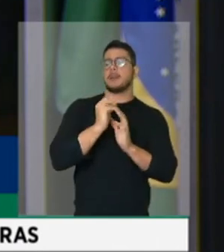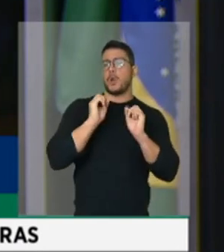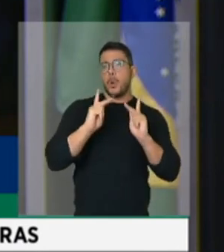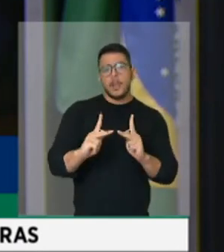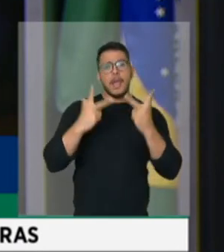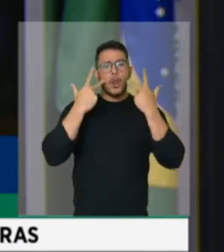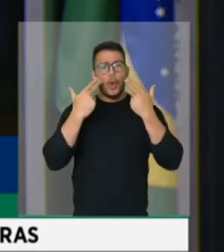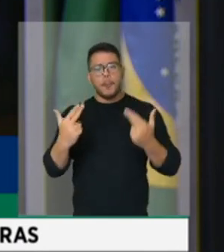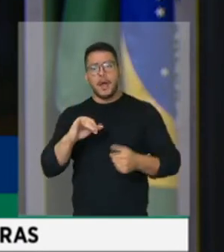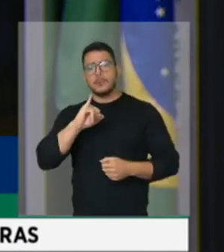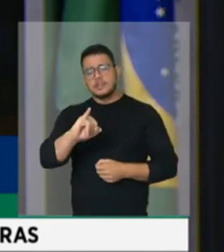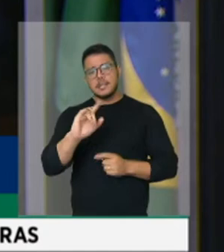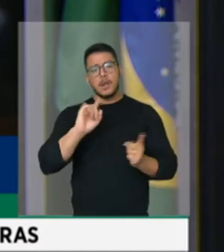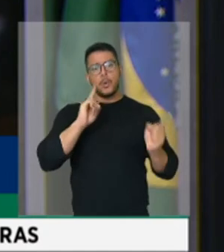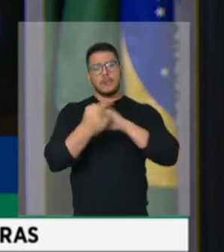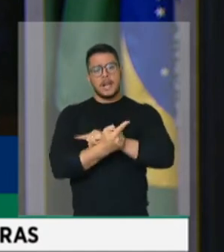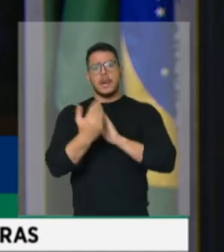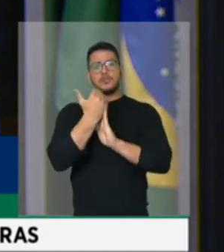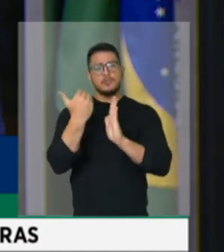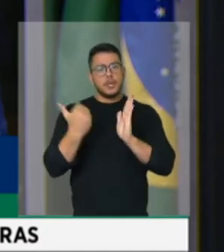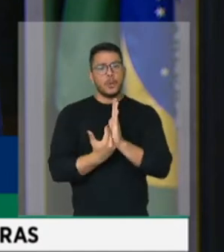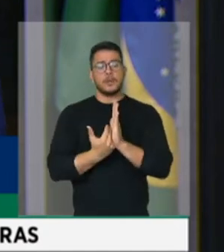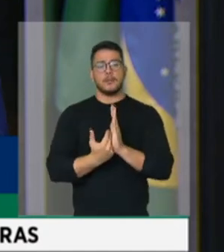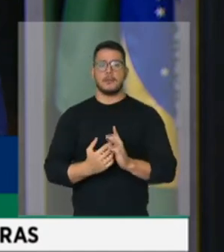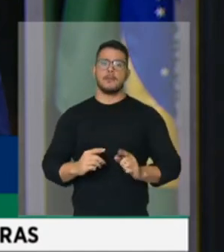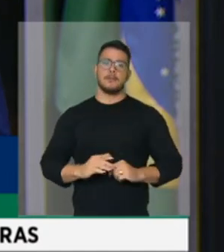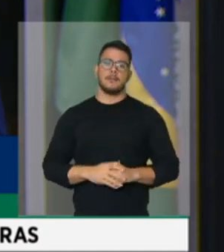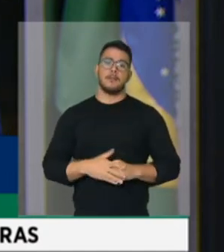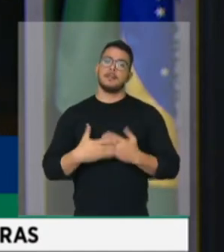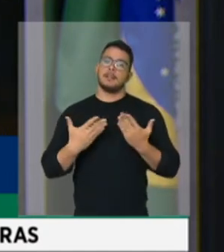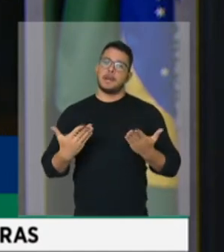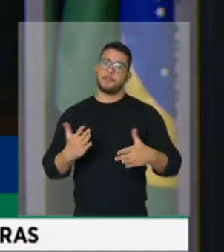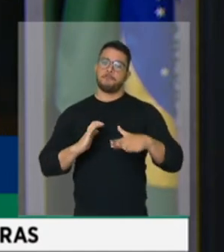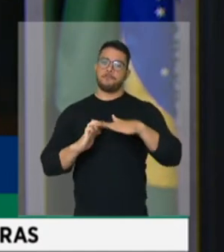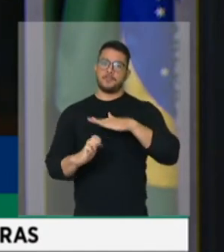PRIVADAS. O QUE DECIDE SE A ENERGIA VAI AUMENTAR OU DIMINUIR SÃO OS CUSTOS TRANSGÊNICOS DA GERAÇÃO NO